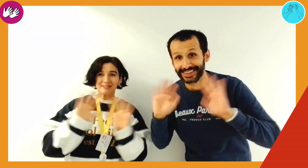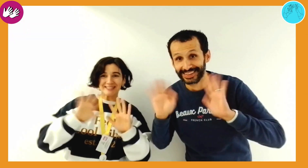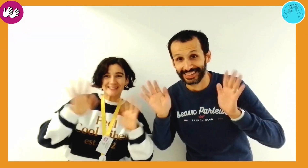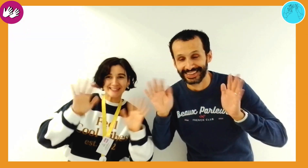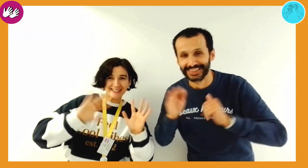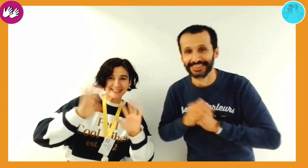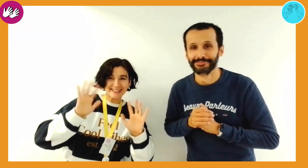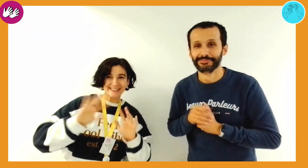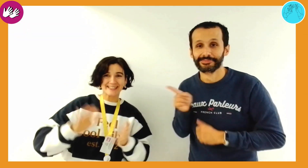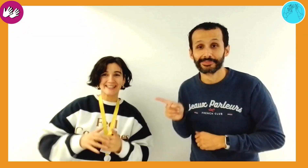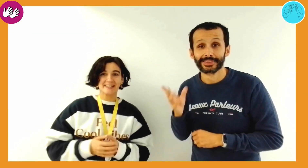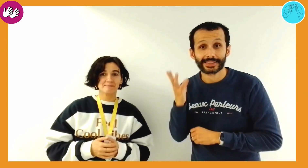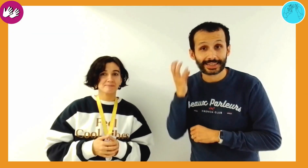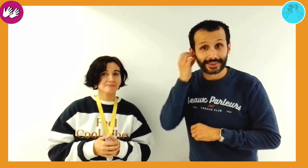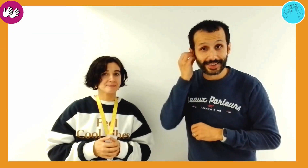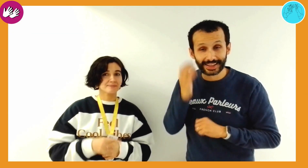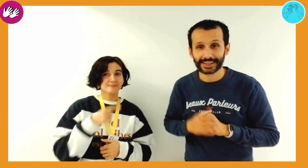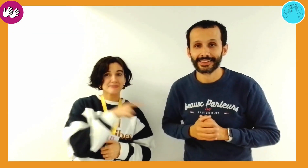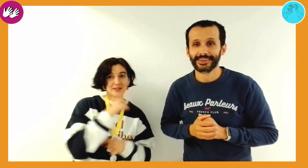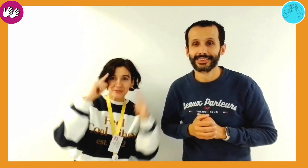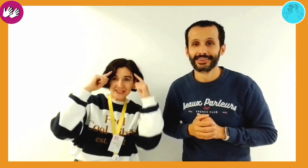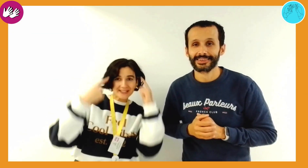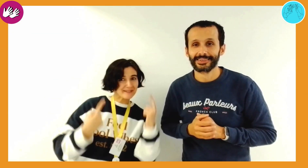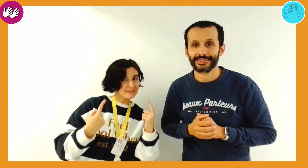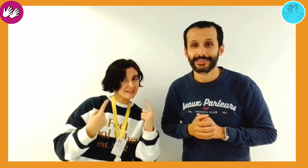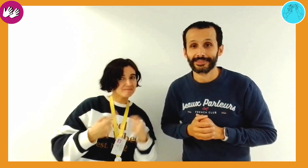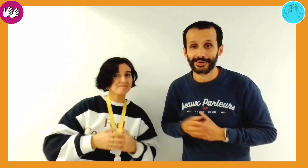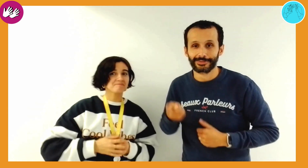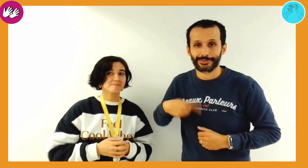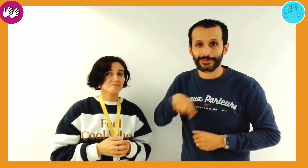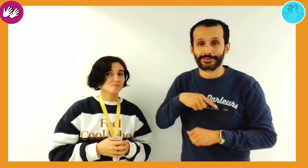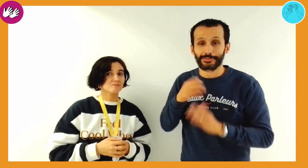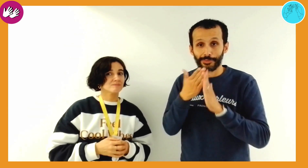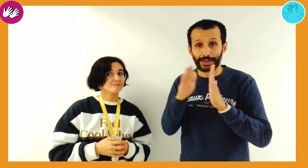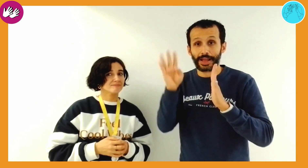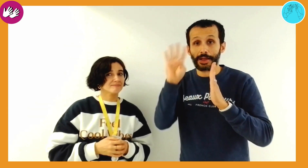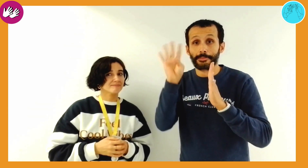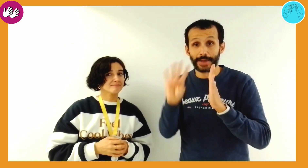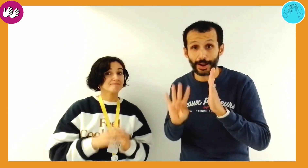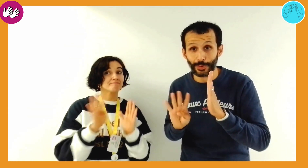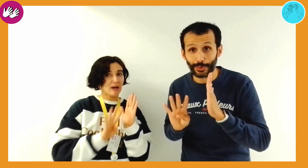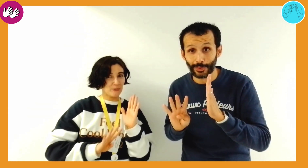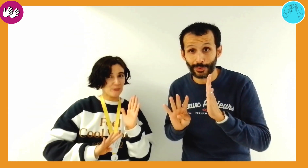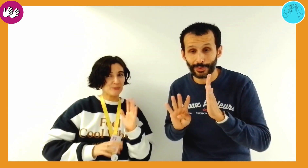Hey ! C'est Tiphaine et David. La bibliothèque André Malraux